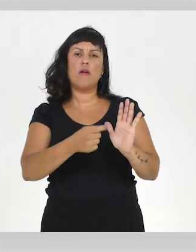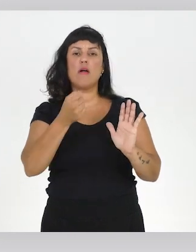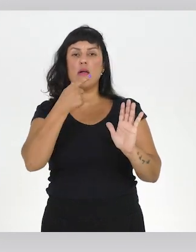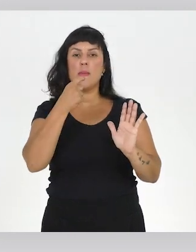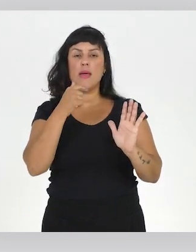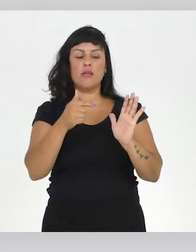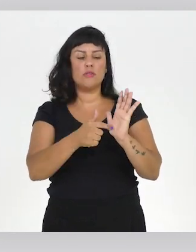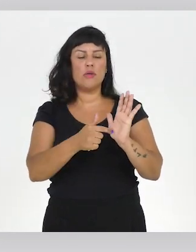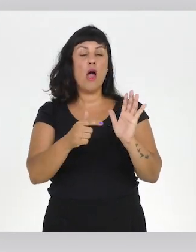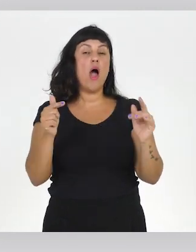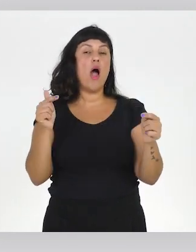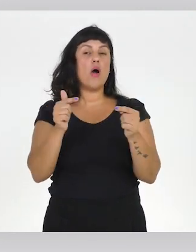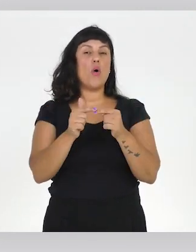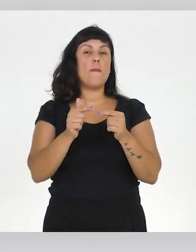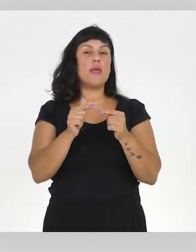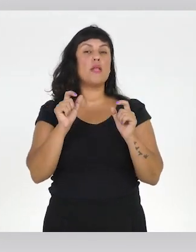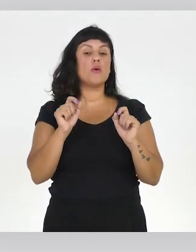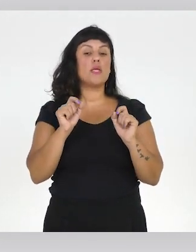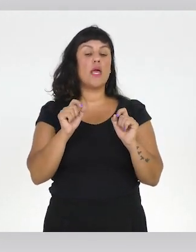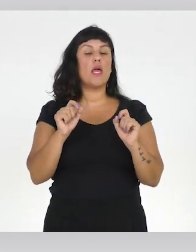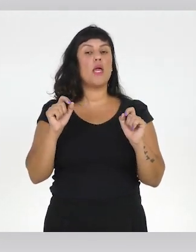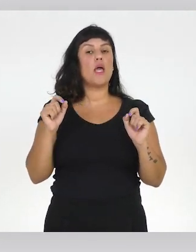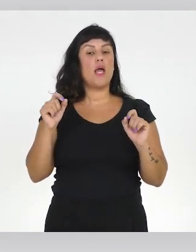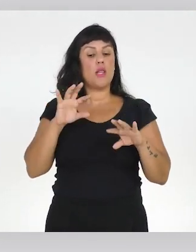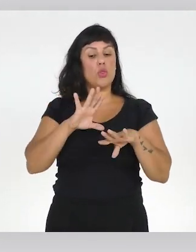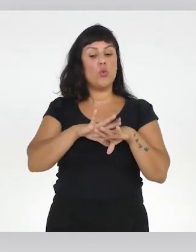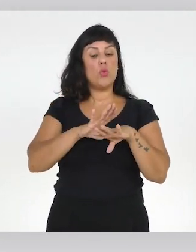no nosso organismo, mas ele não passa esse remédio baseado